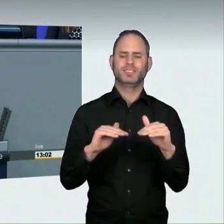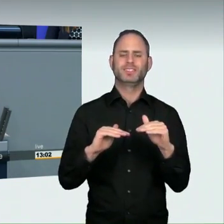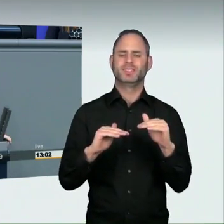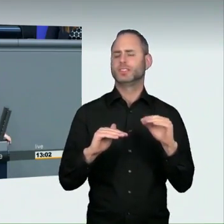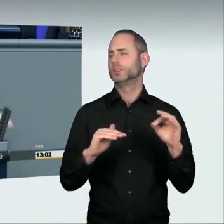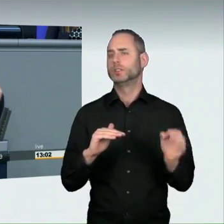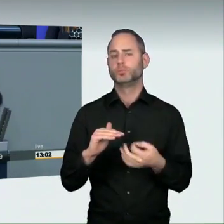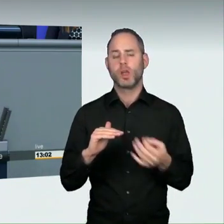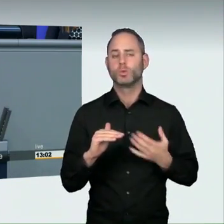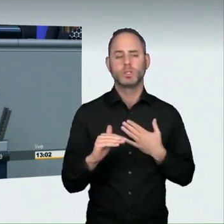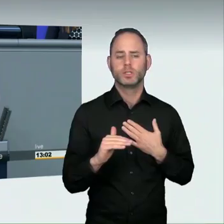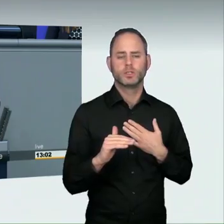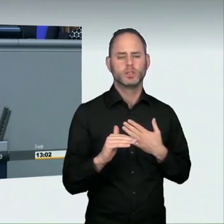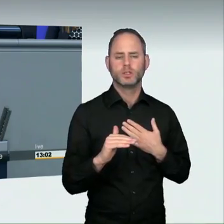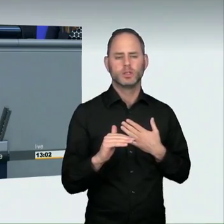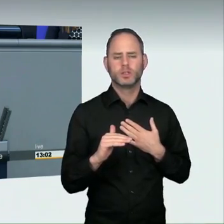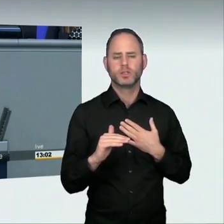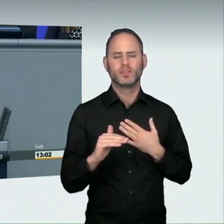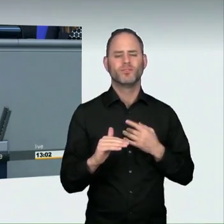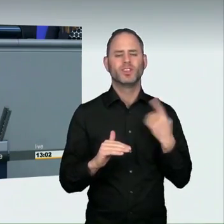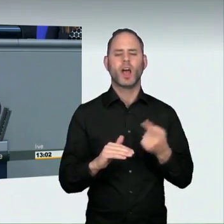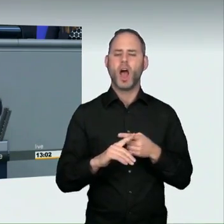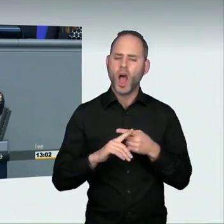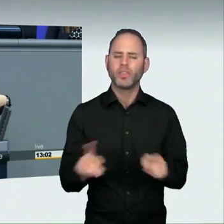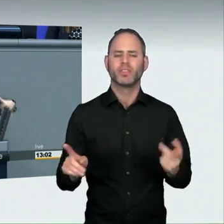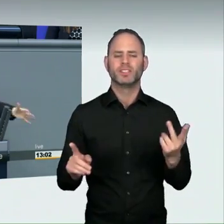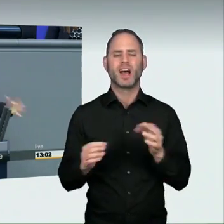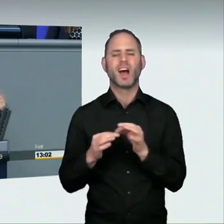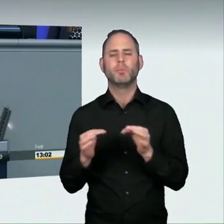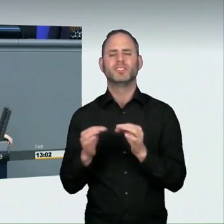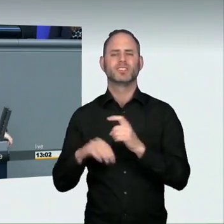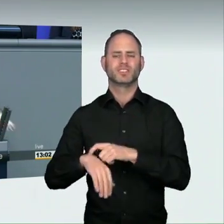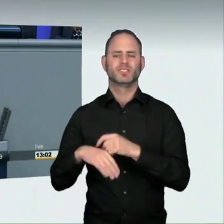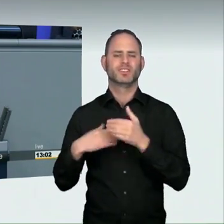Die Modernisierungsumlage hatte mal den Sinn, Modernisierungen anzuschieben.